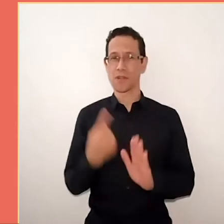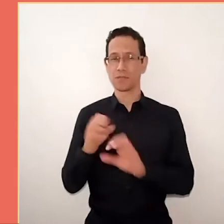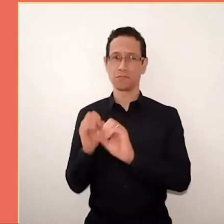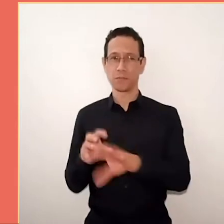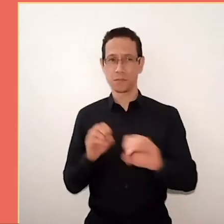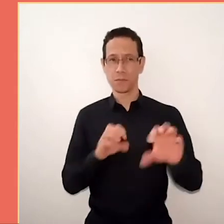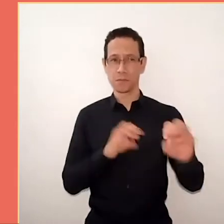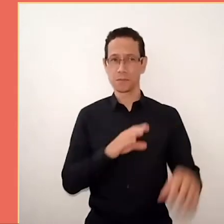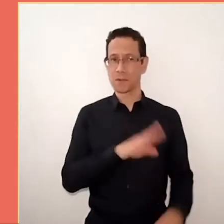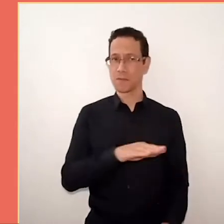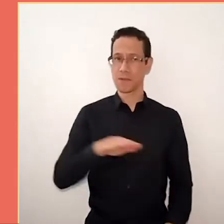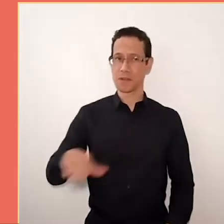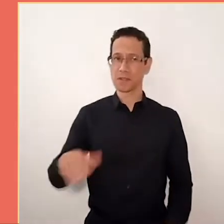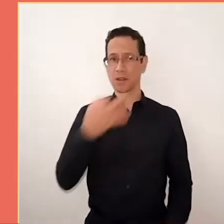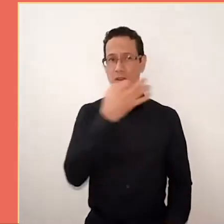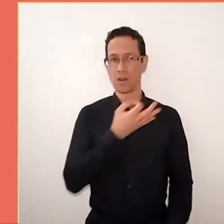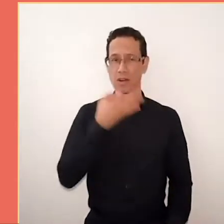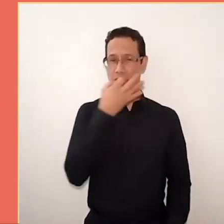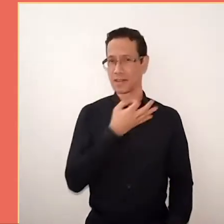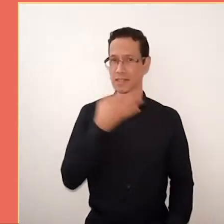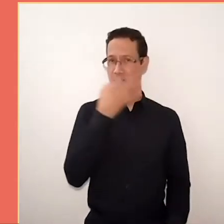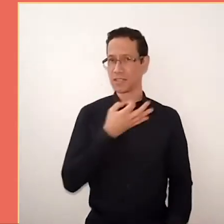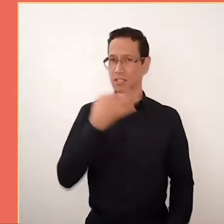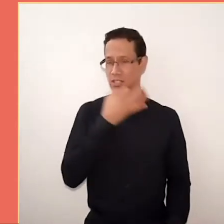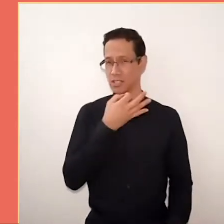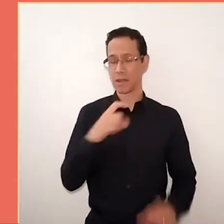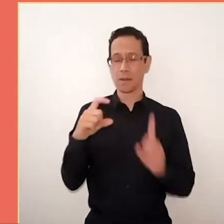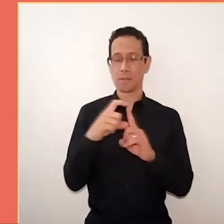a oralidade, a questão da palavra e da Alfabetização,